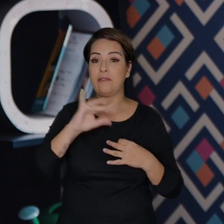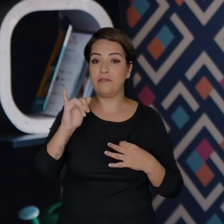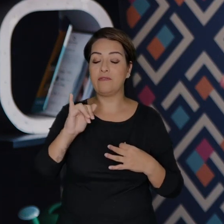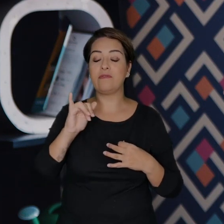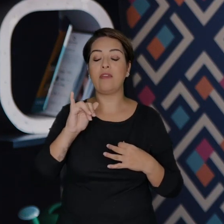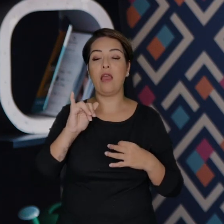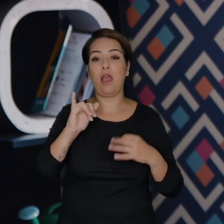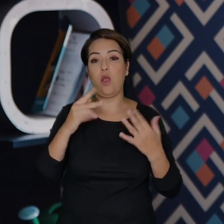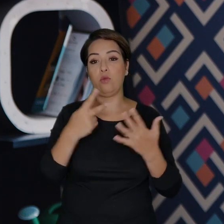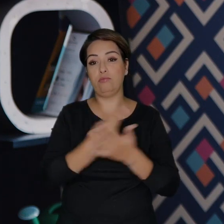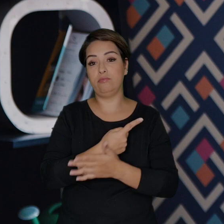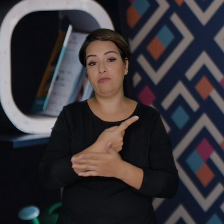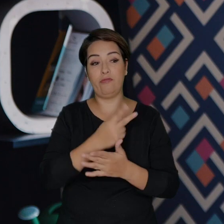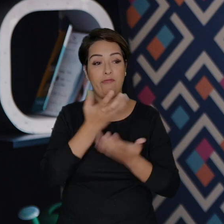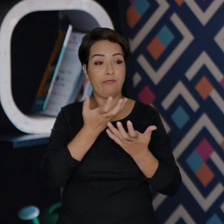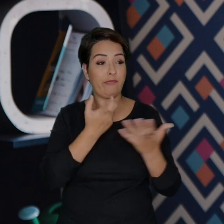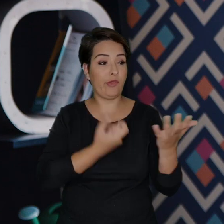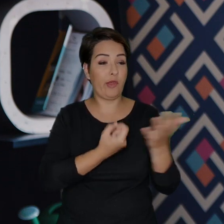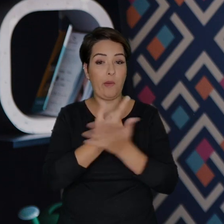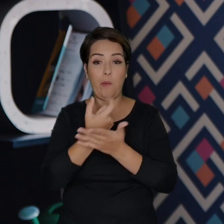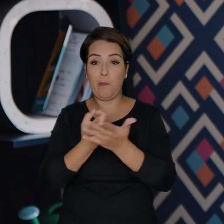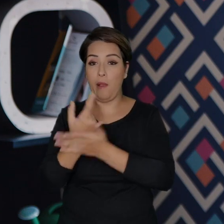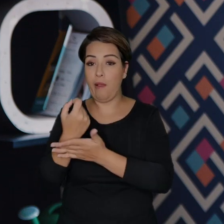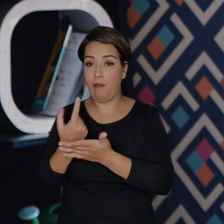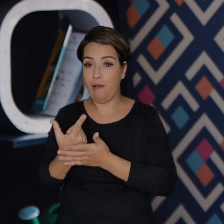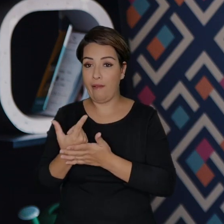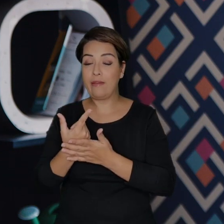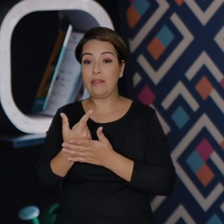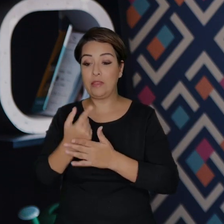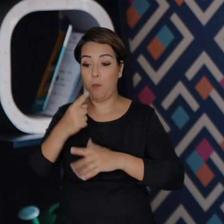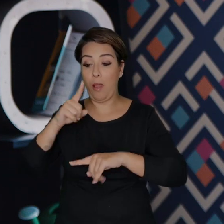que vai fazer sucesso e que você vai querer comprar.